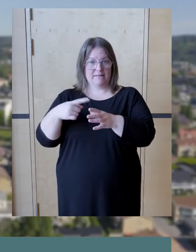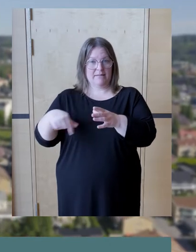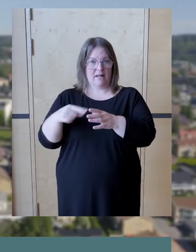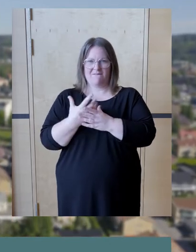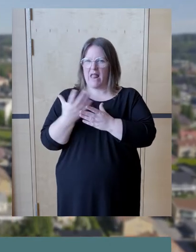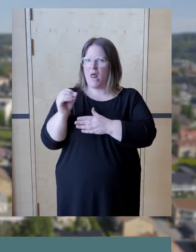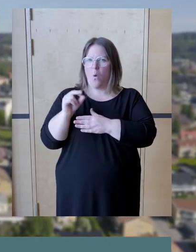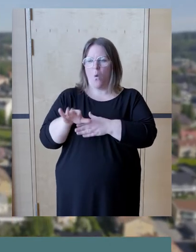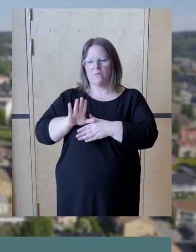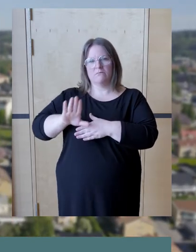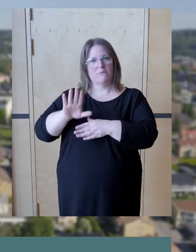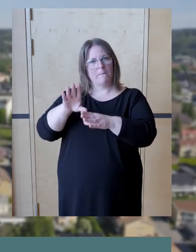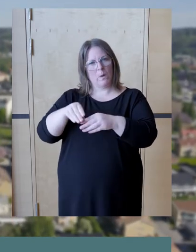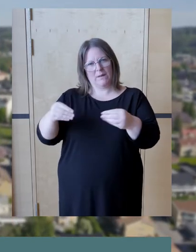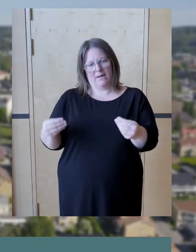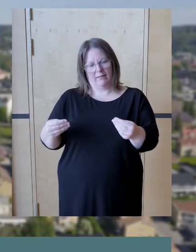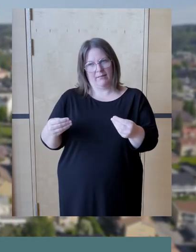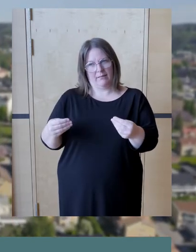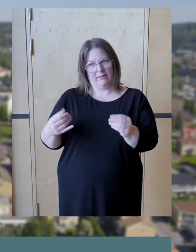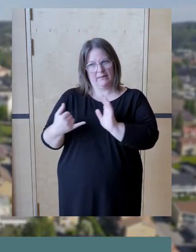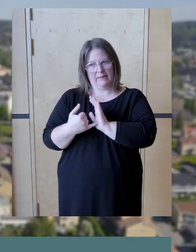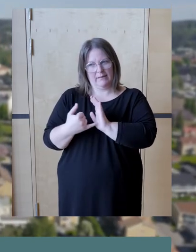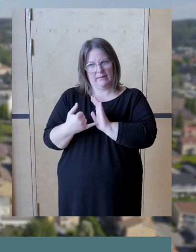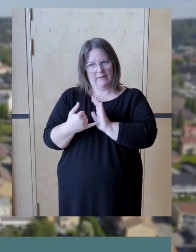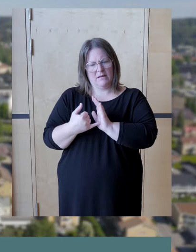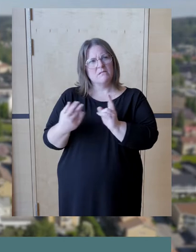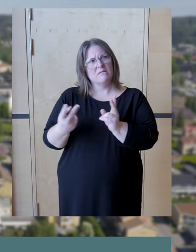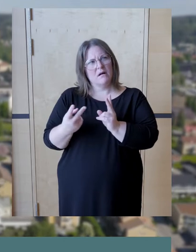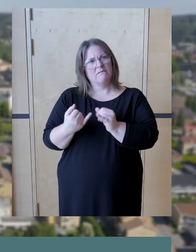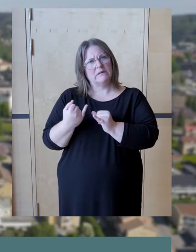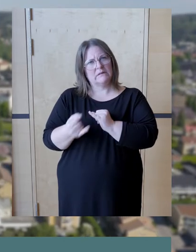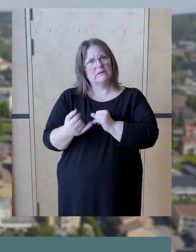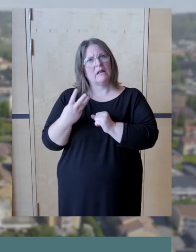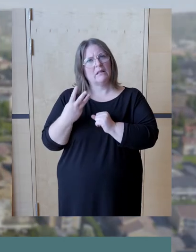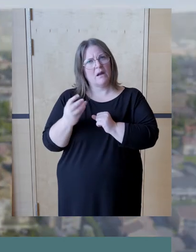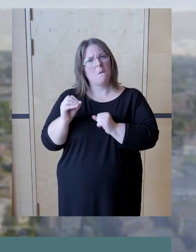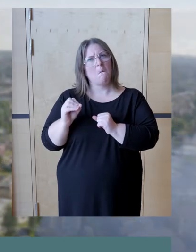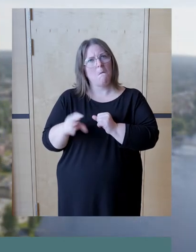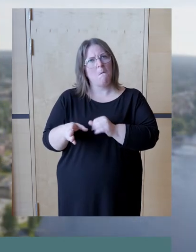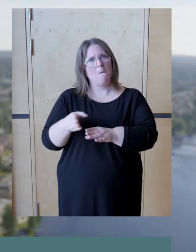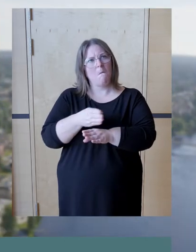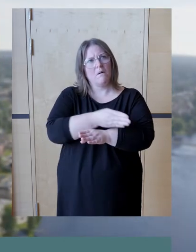I alla fall sista tre åren Skriv in i sitt val